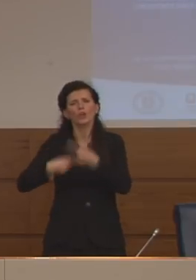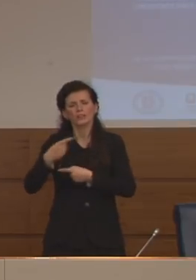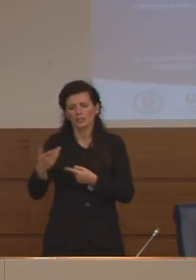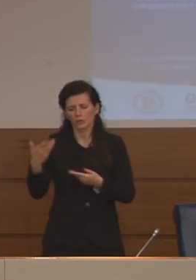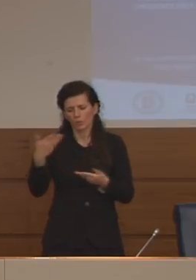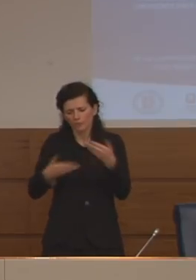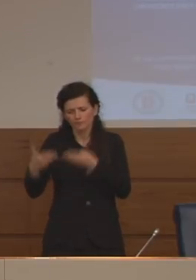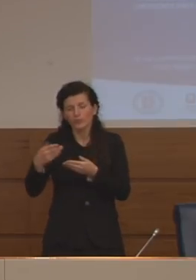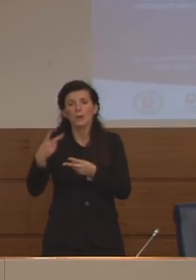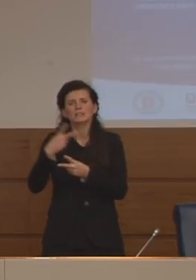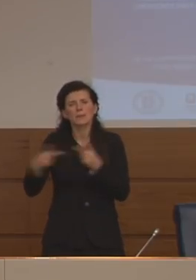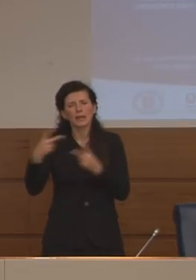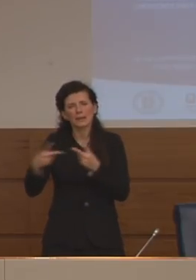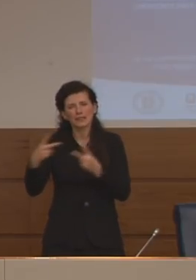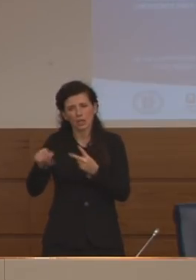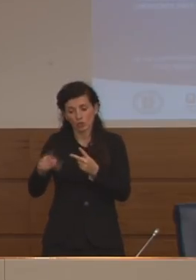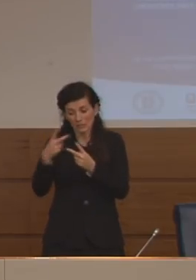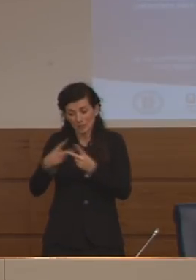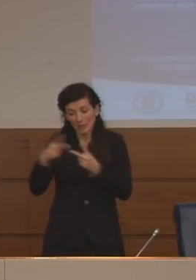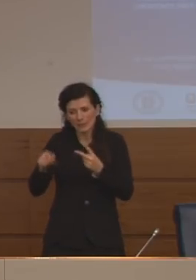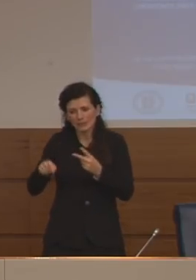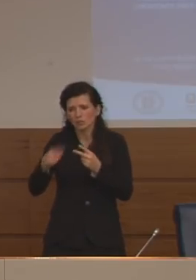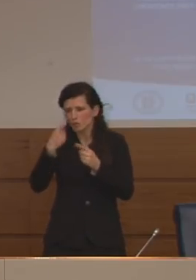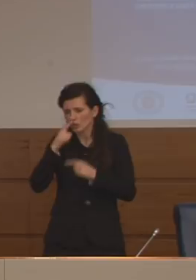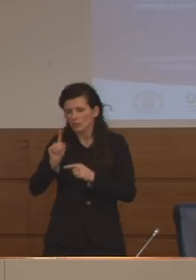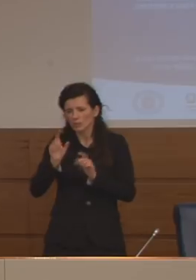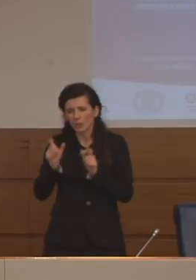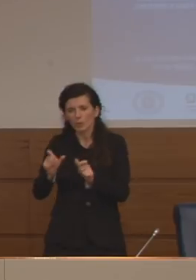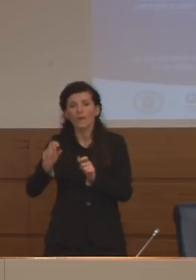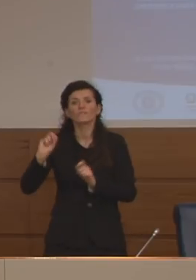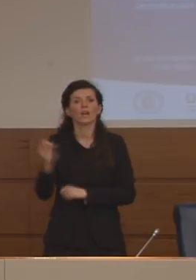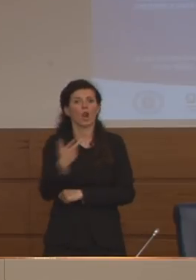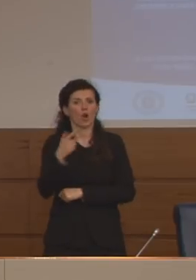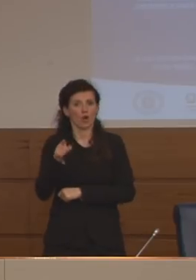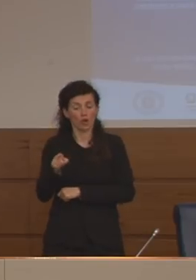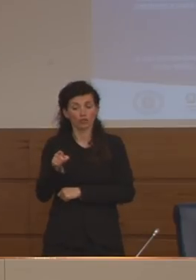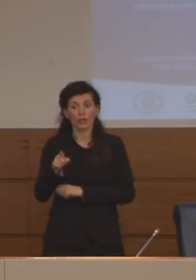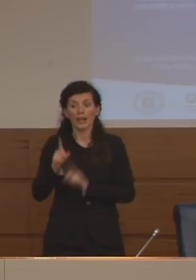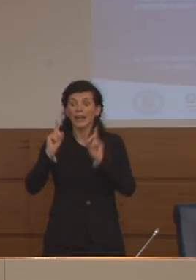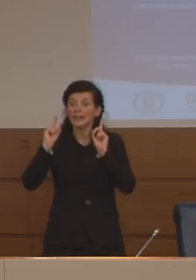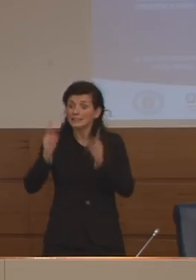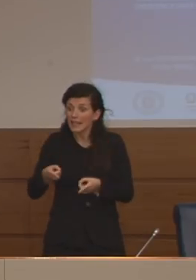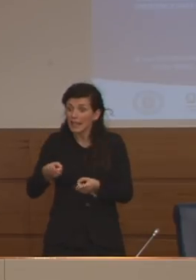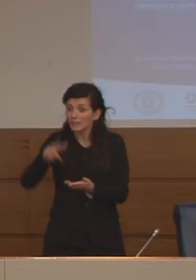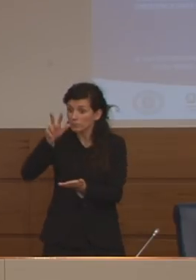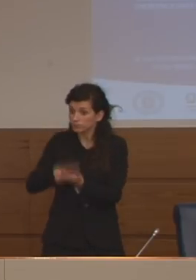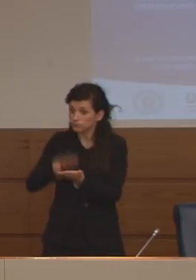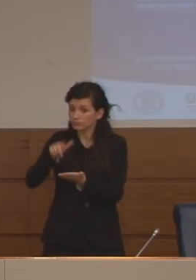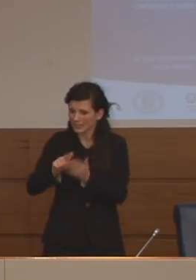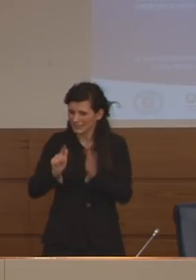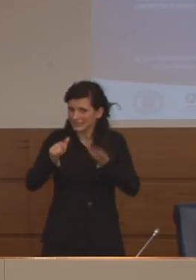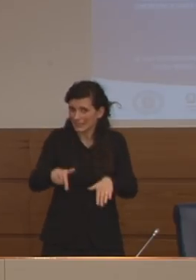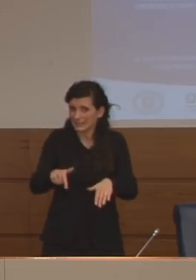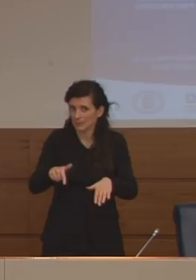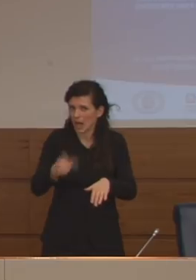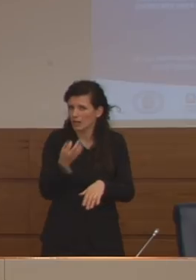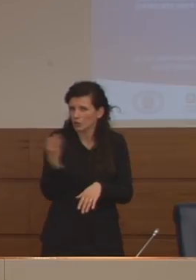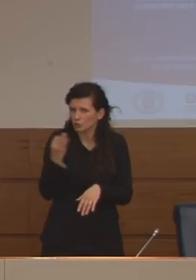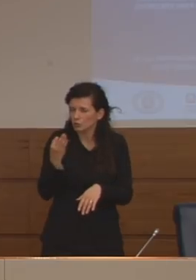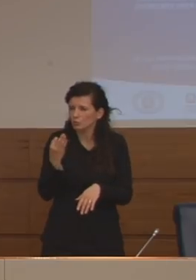Dovrebbero concludersi entro la settimana e dovrebbe esserci la validazione entro la settimana. Se me lo può confermare. Da quanto ne so io,